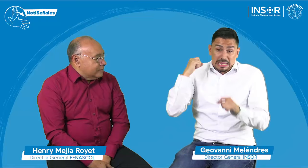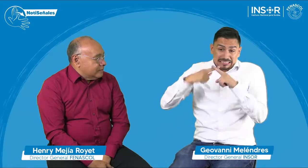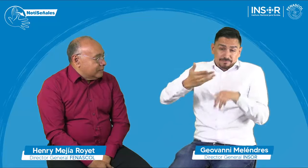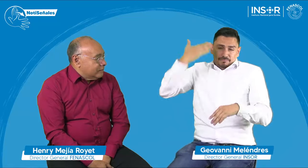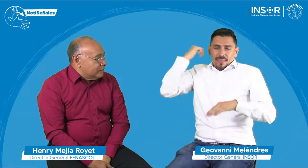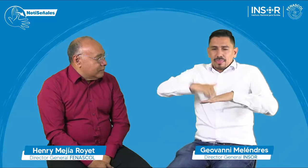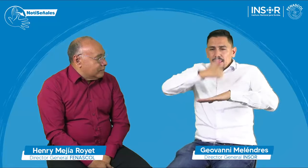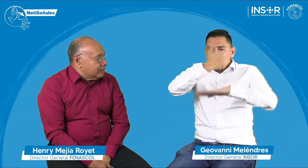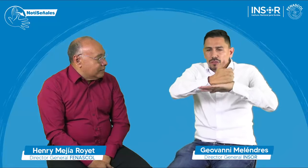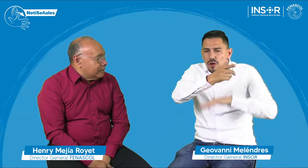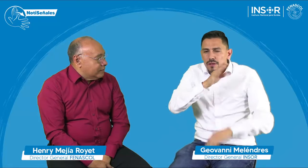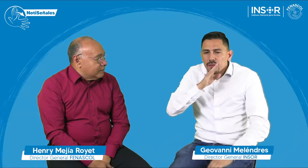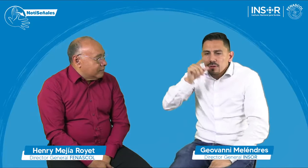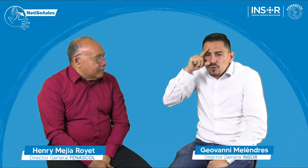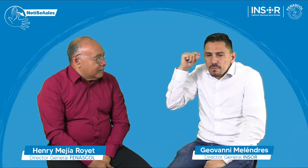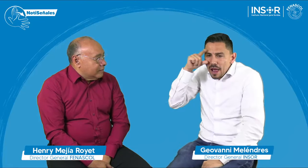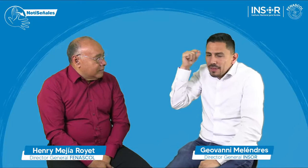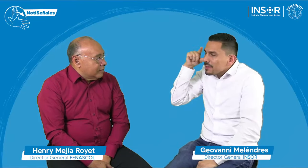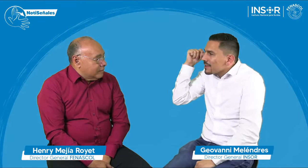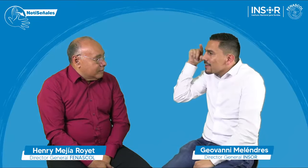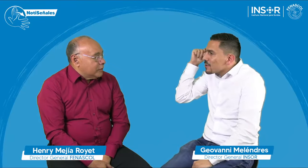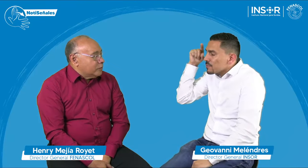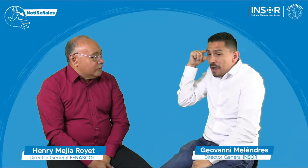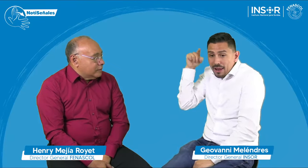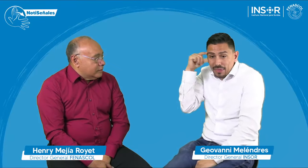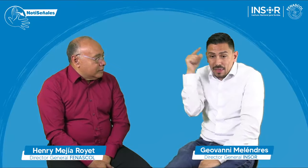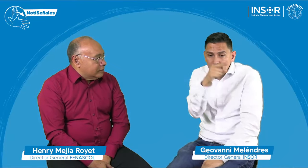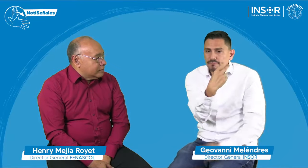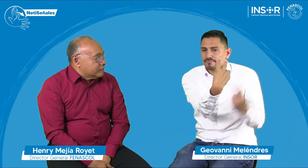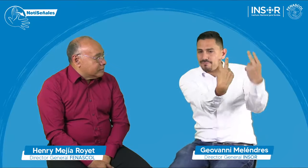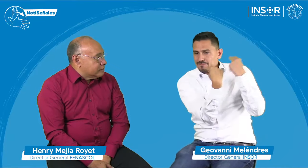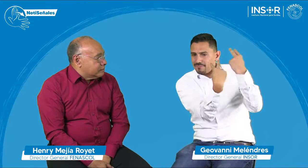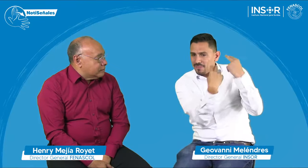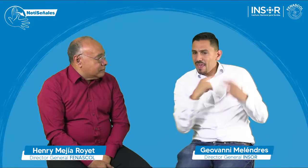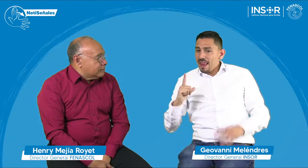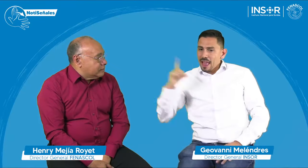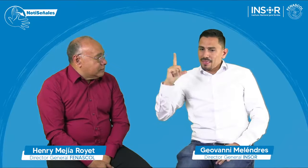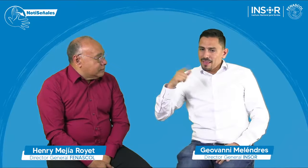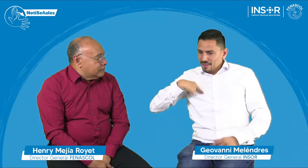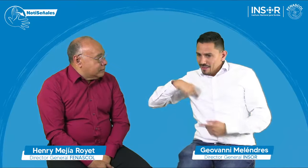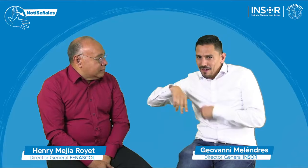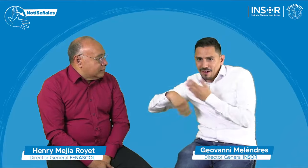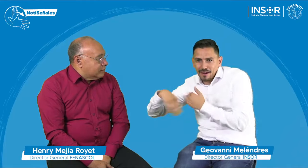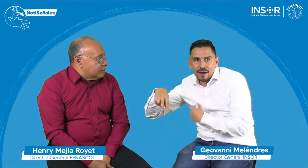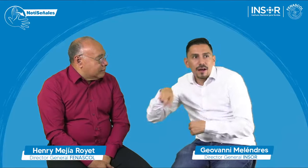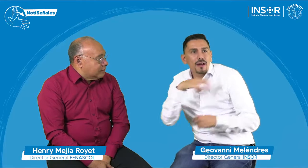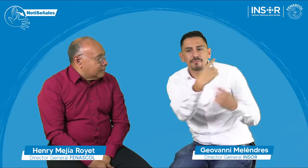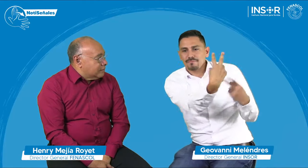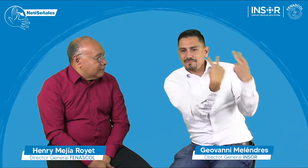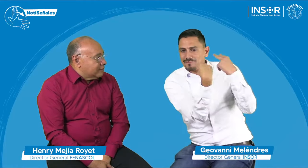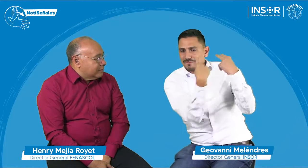compañeros oyentes y sordos que trabajan día a día conmigo con quienes me relaciono gracias a